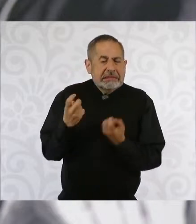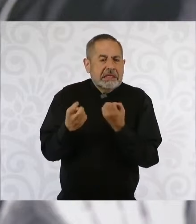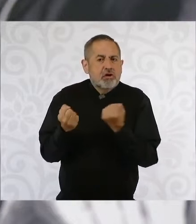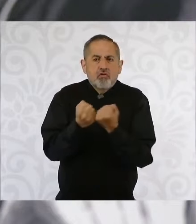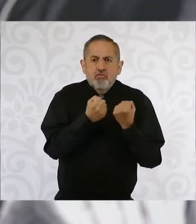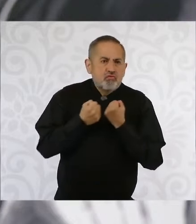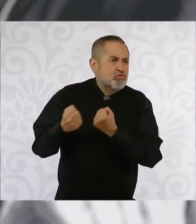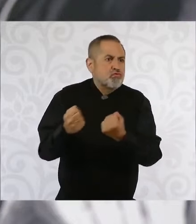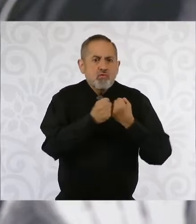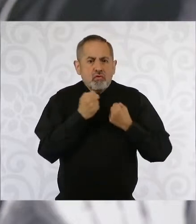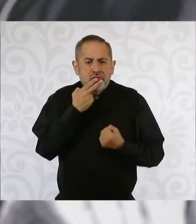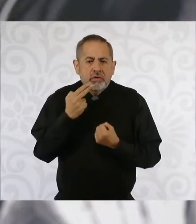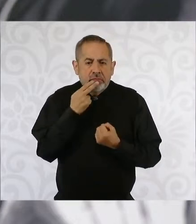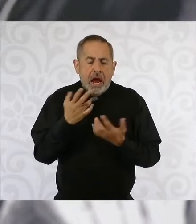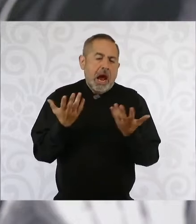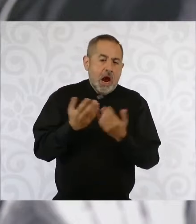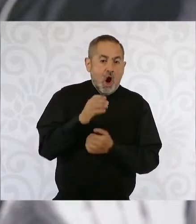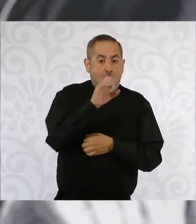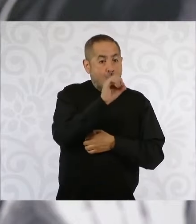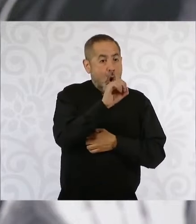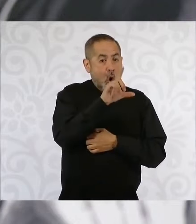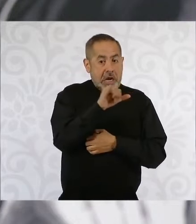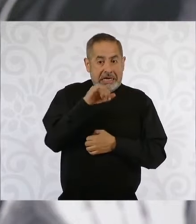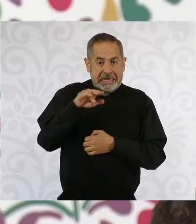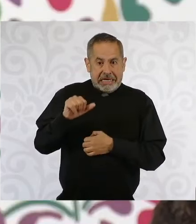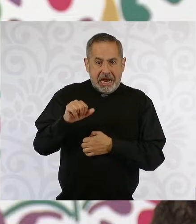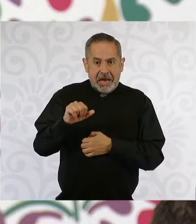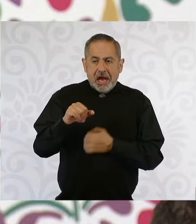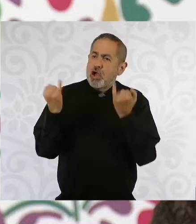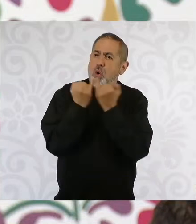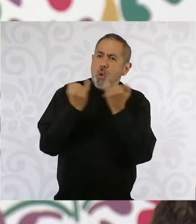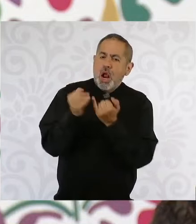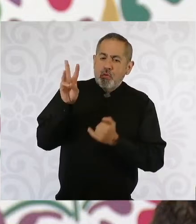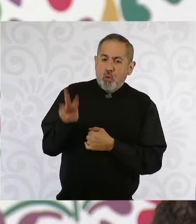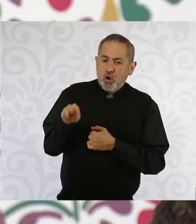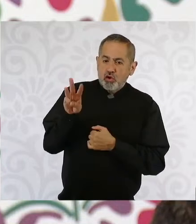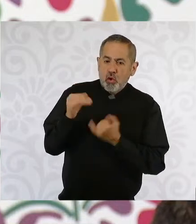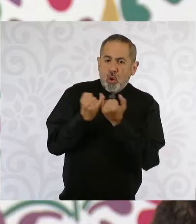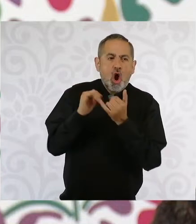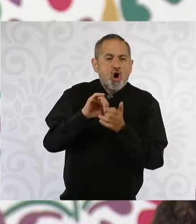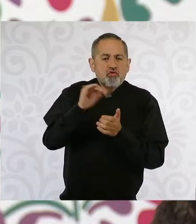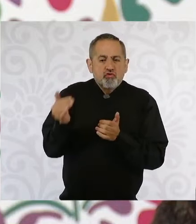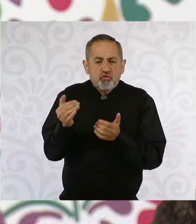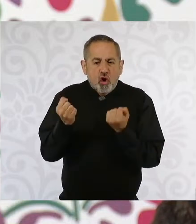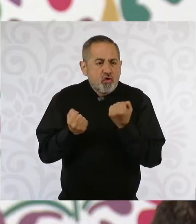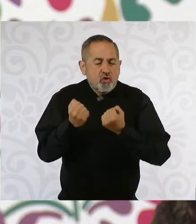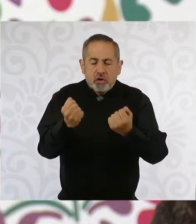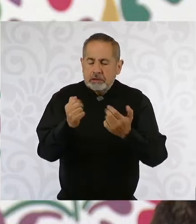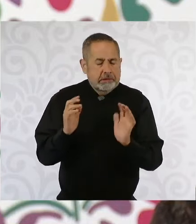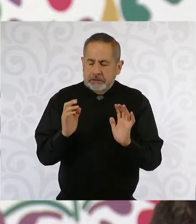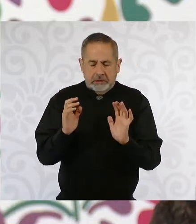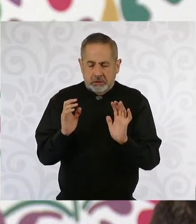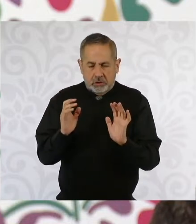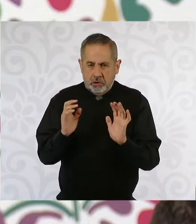ser un bocho porque no estamos viendo hacia atrás sino hacia delante s ofrecerá una línea de